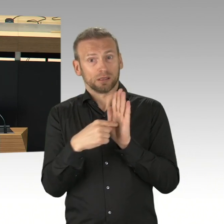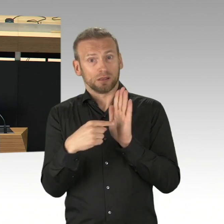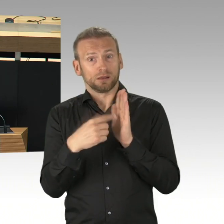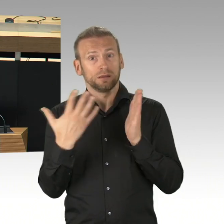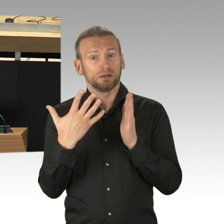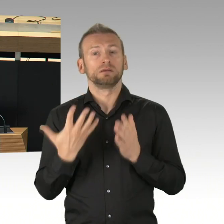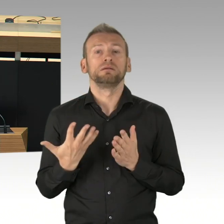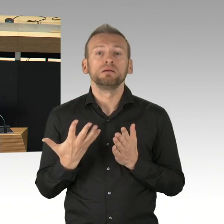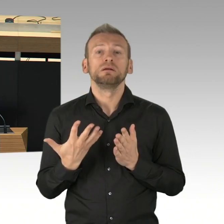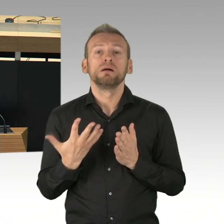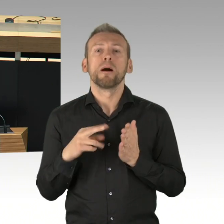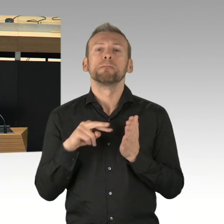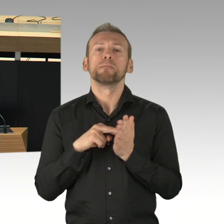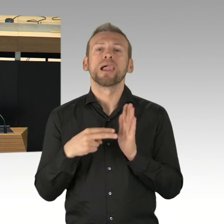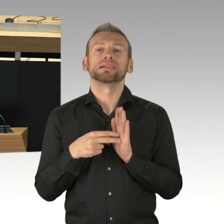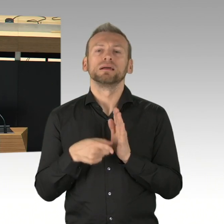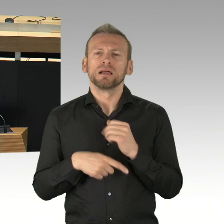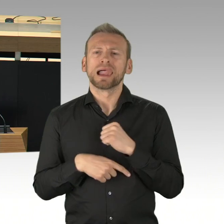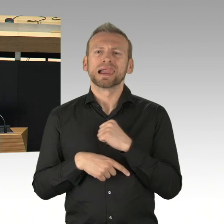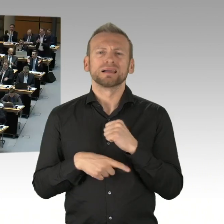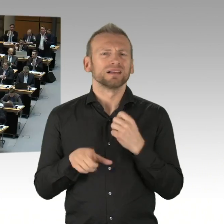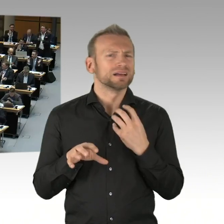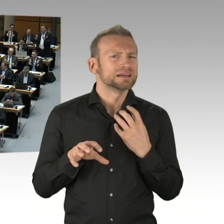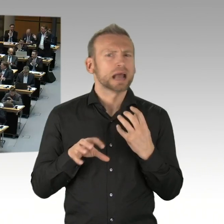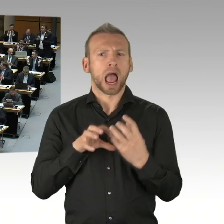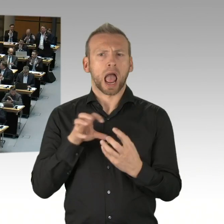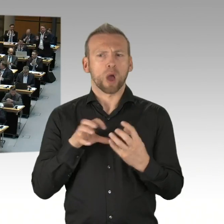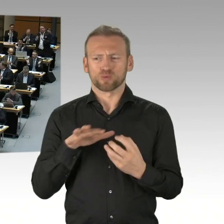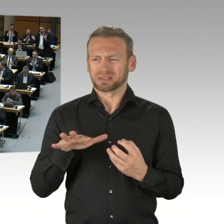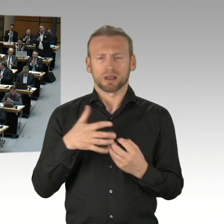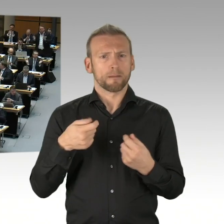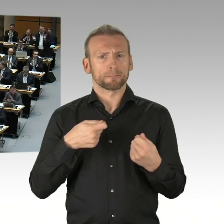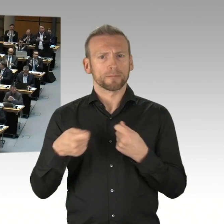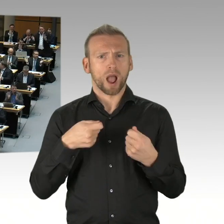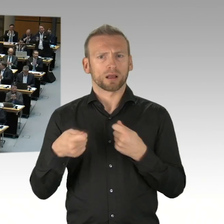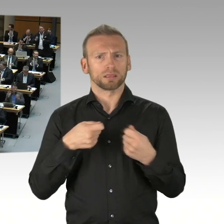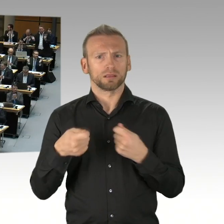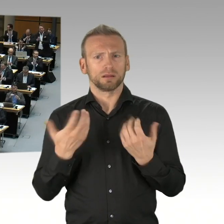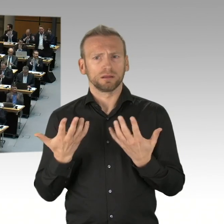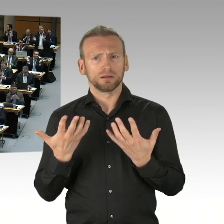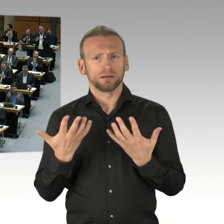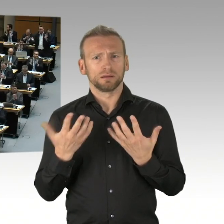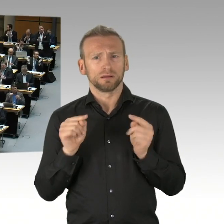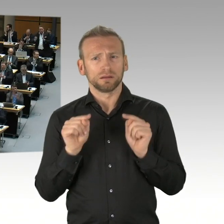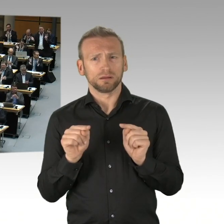(Beifall)